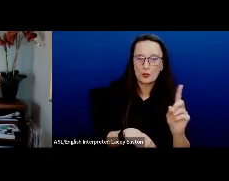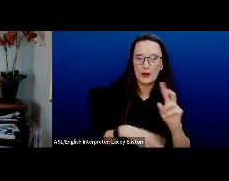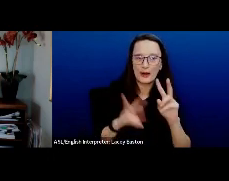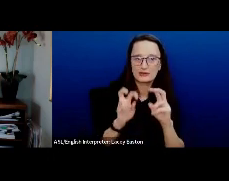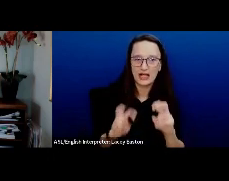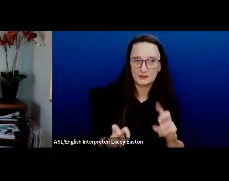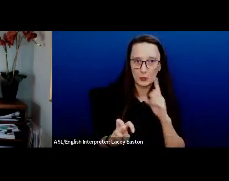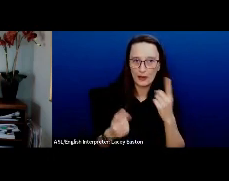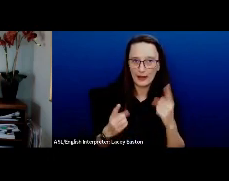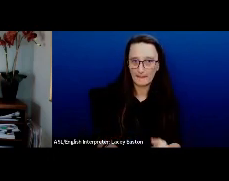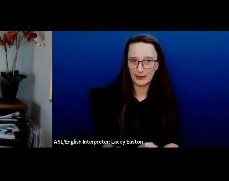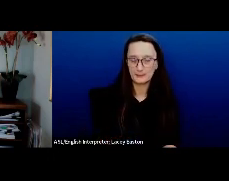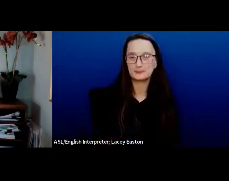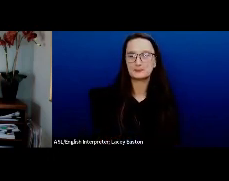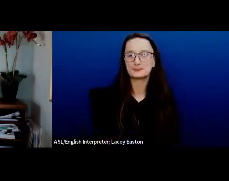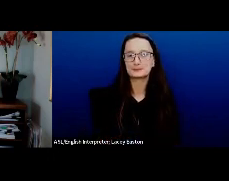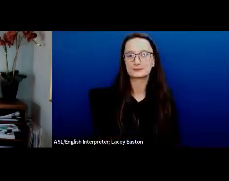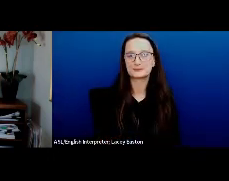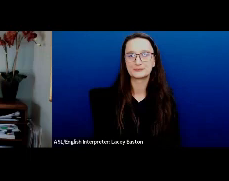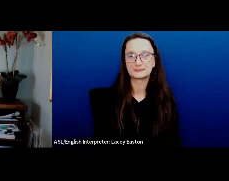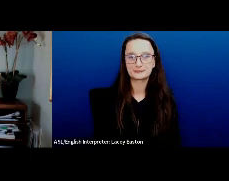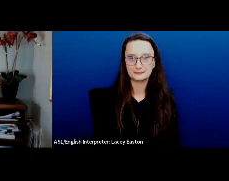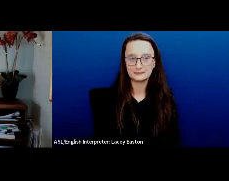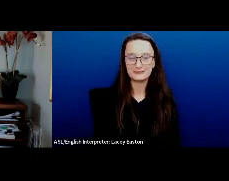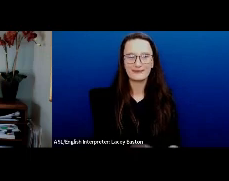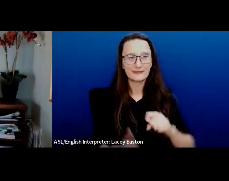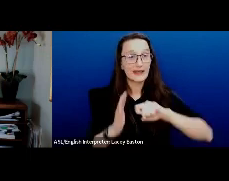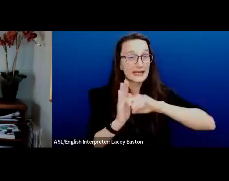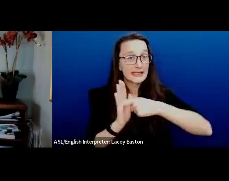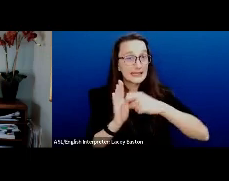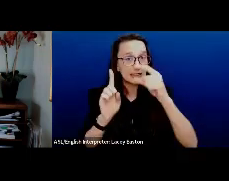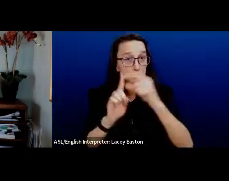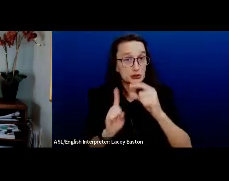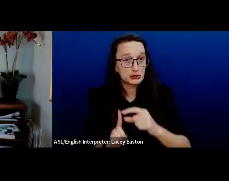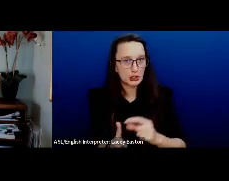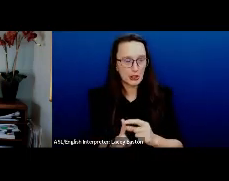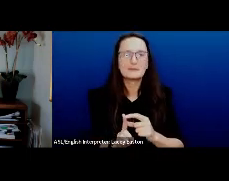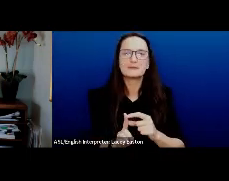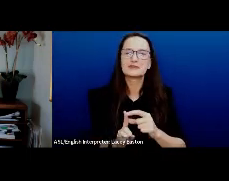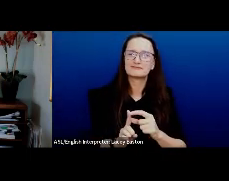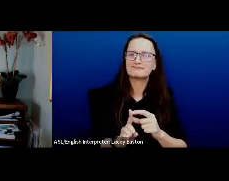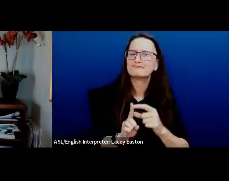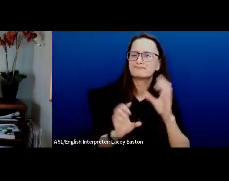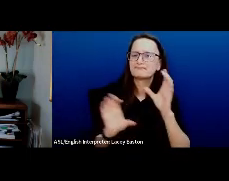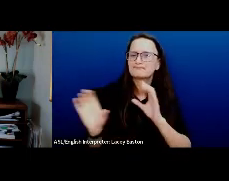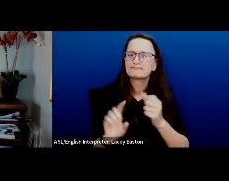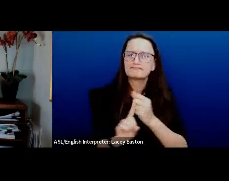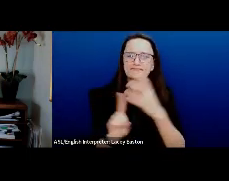explorará términos clave para ayudar a comprender lo que significan los resultados de la evaluación